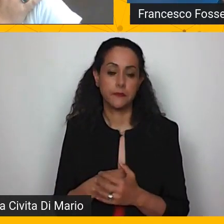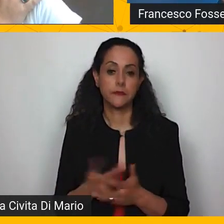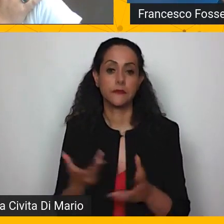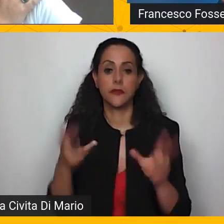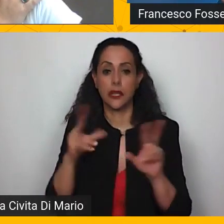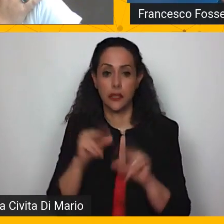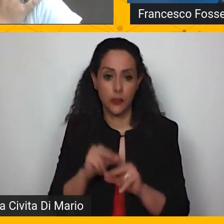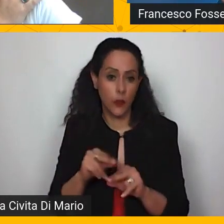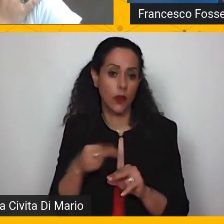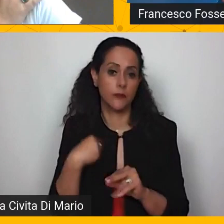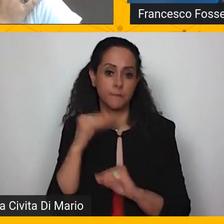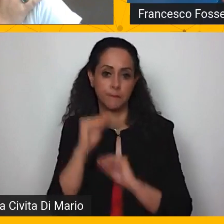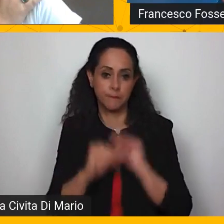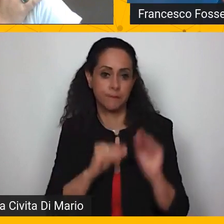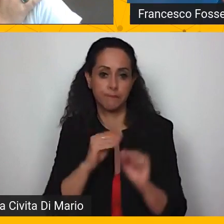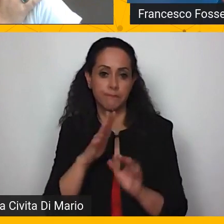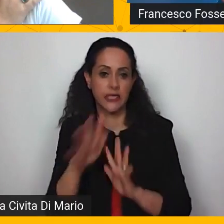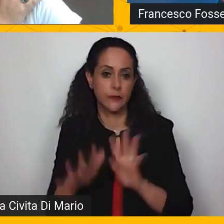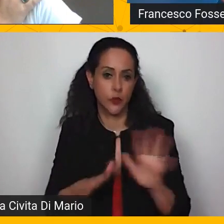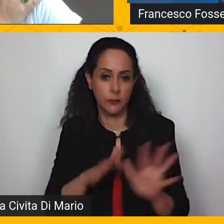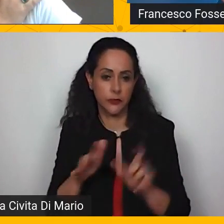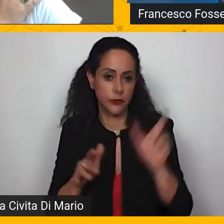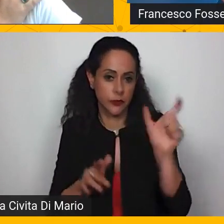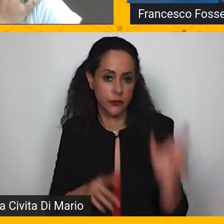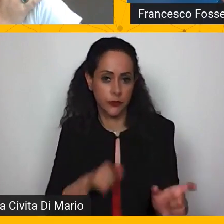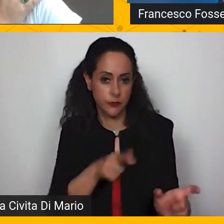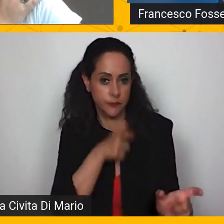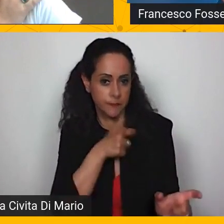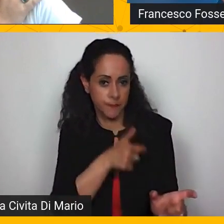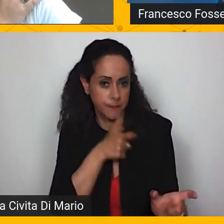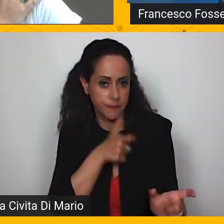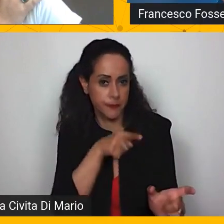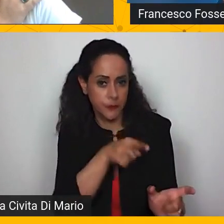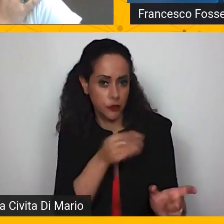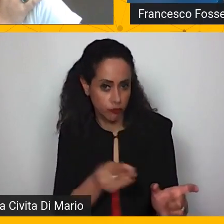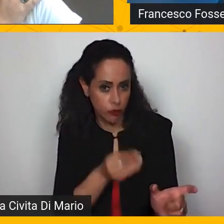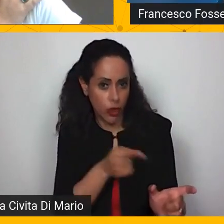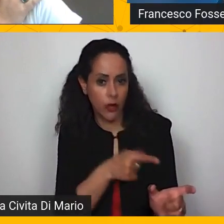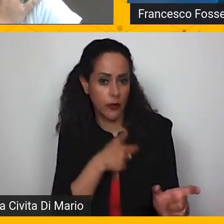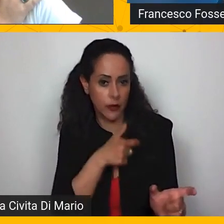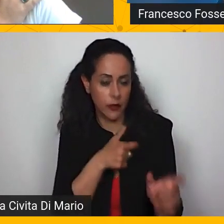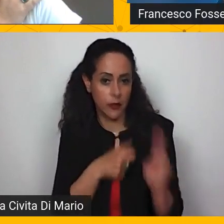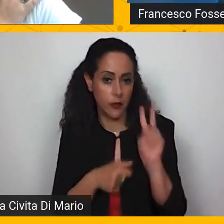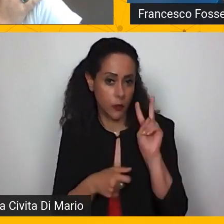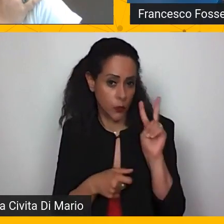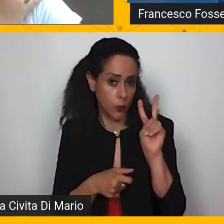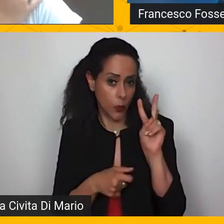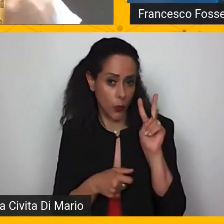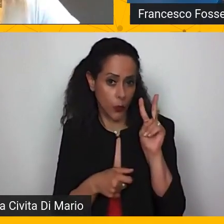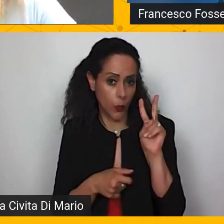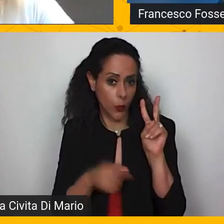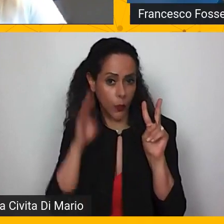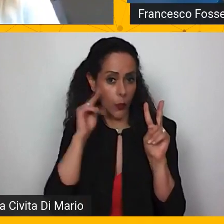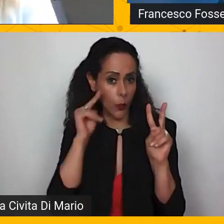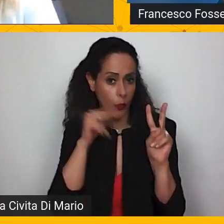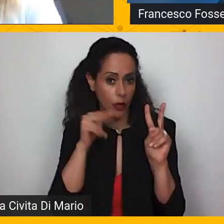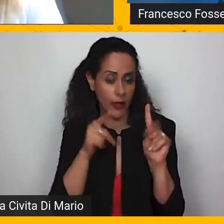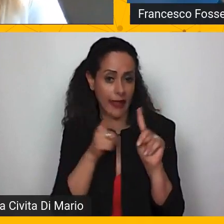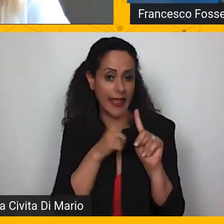nuovo informarsi con chi gioca parlare con chi gioca però ecco